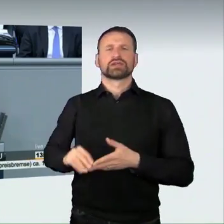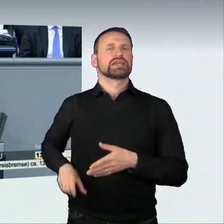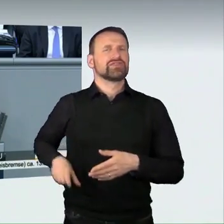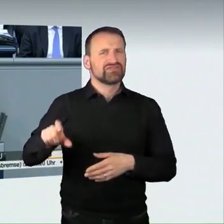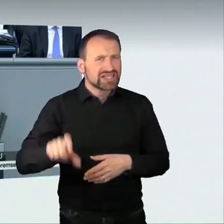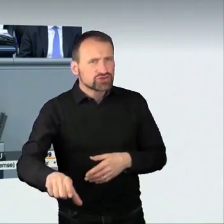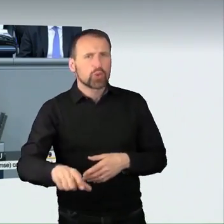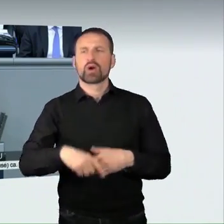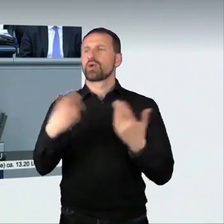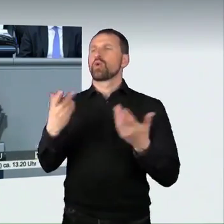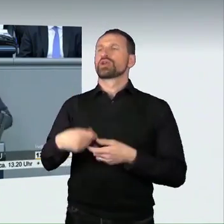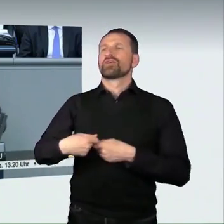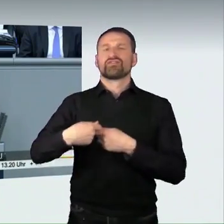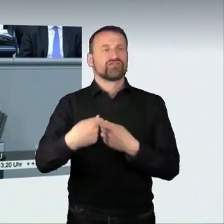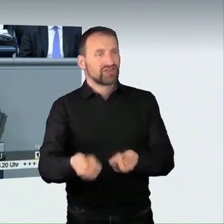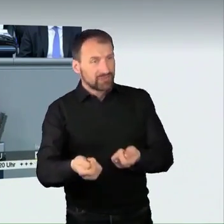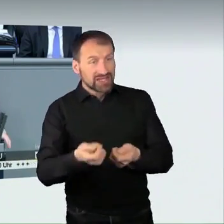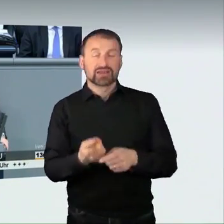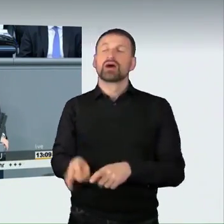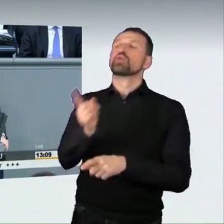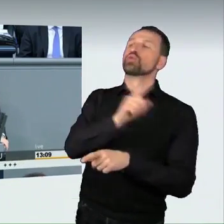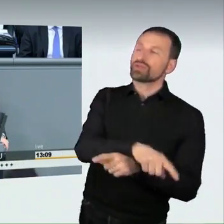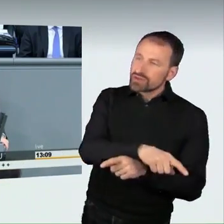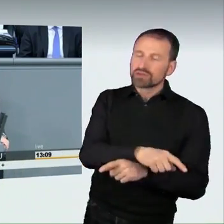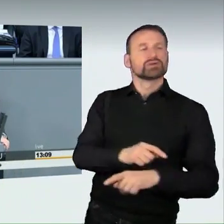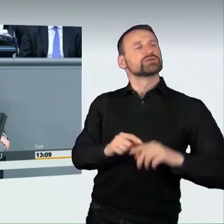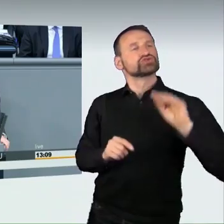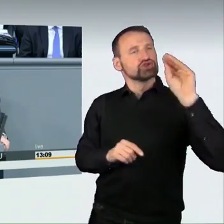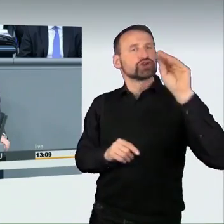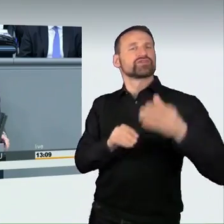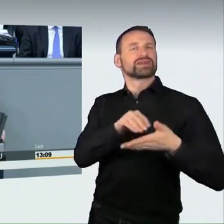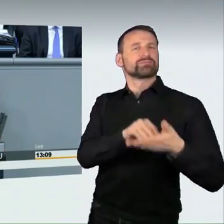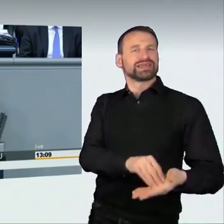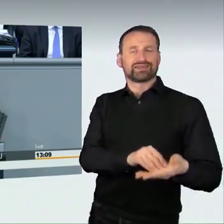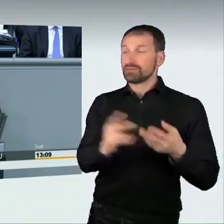tatsächlich herstellen lässt. Der wesentliche Unterschied in diesem Haus ist,